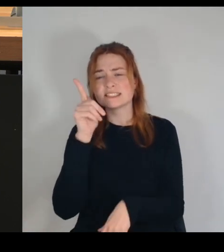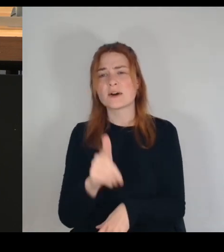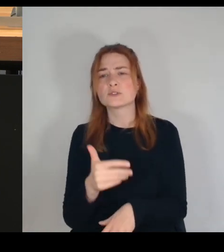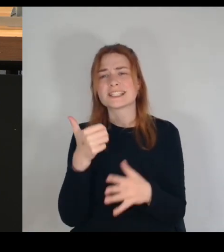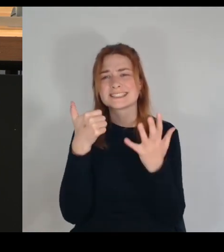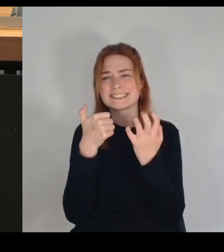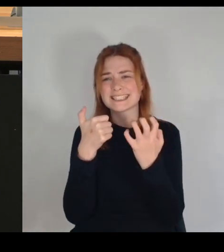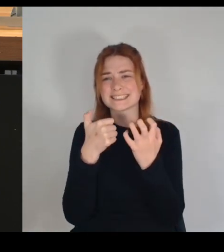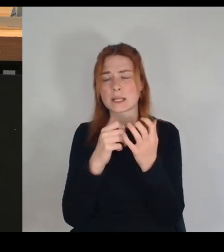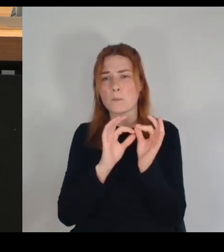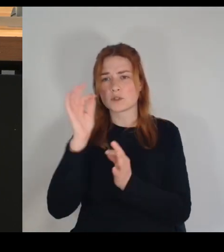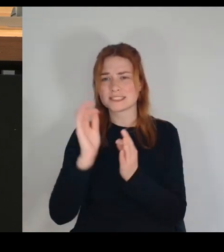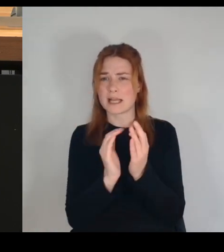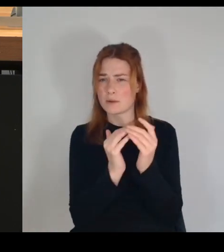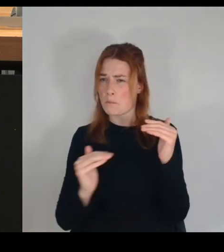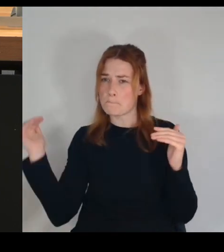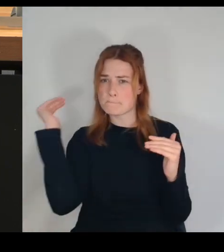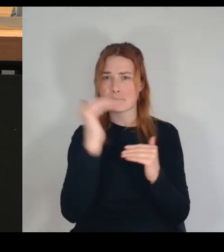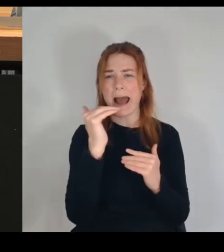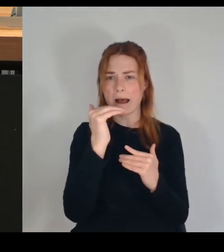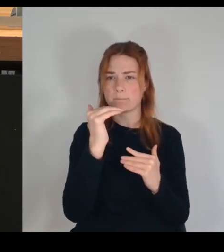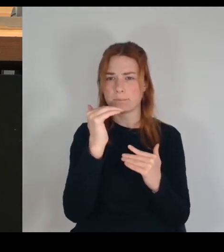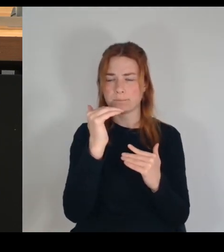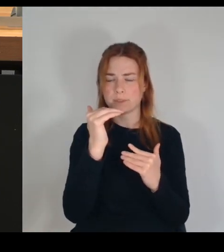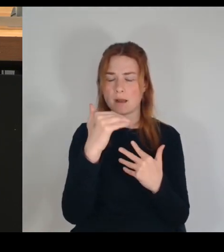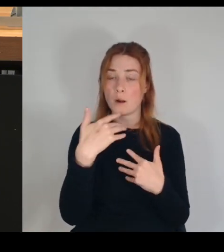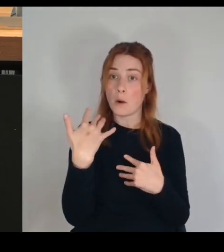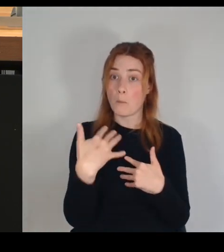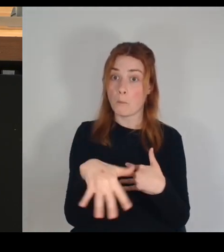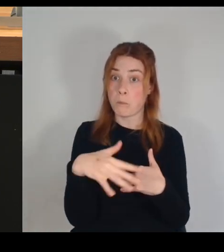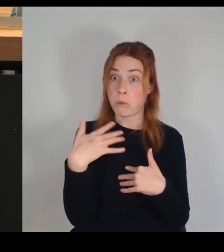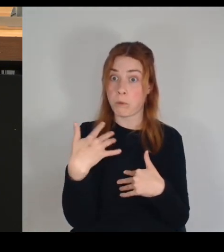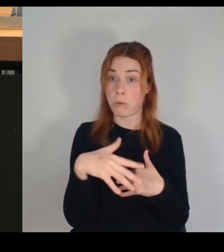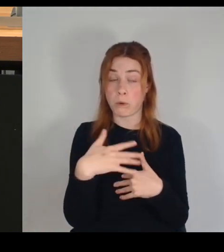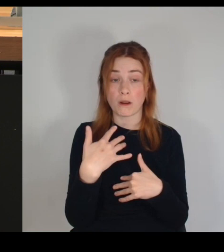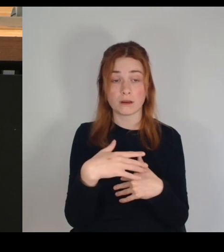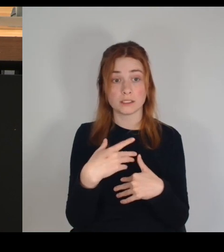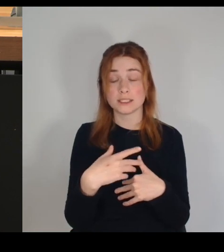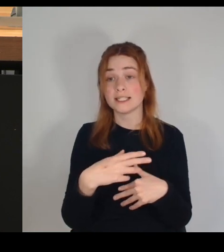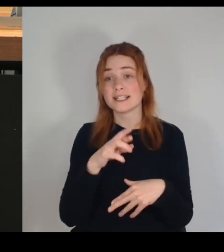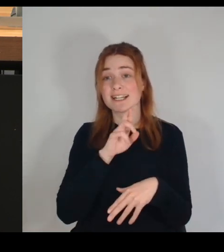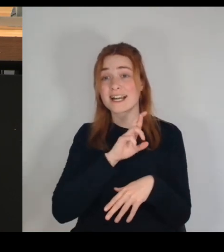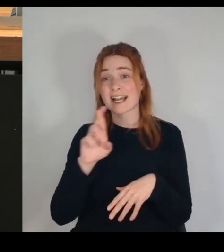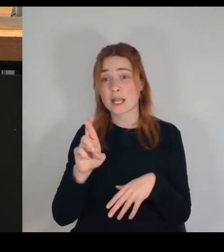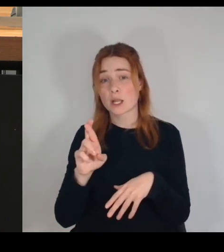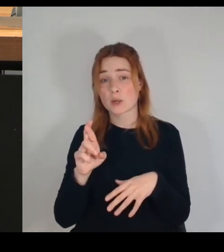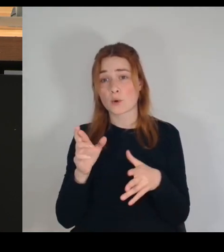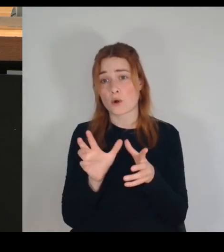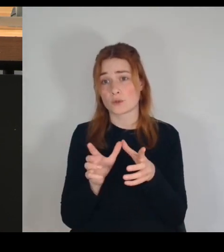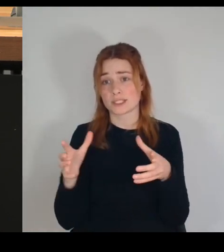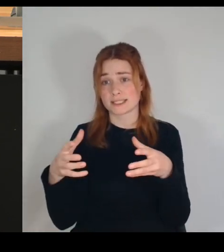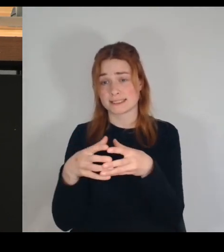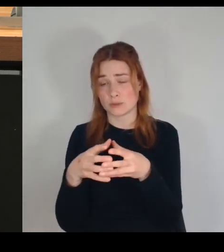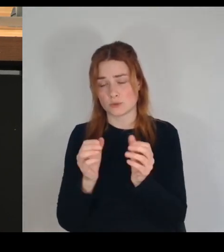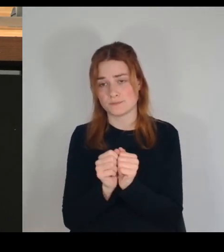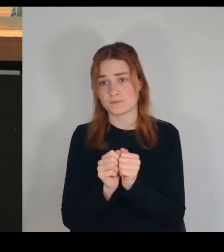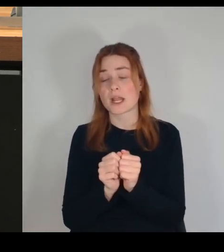brocken bei der Rekommunalisierung. In unserer Anhörung im Ausschuss Arbeit und Soziales gab es dann die überraschende Aussage, dass die